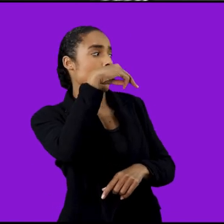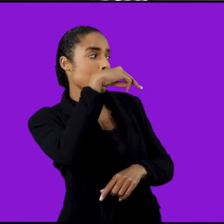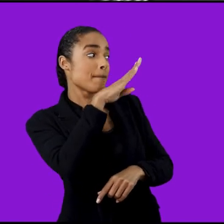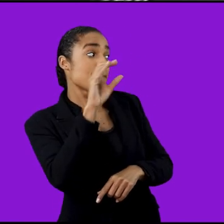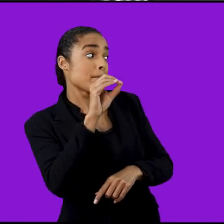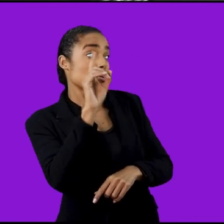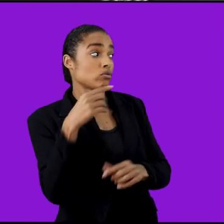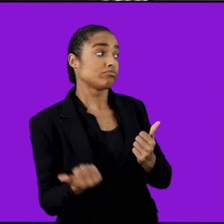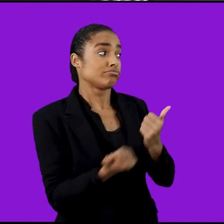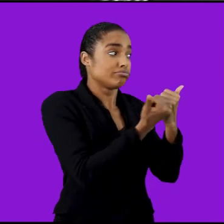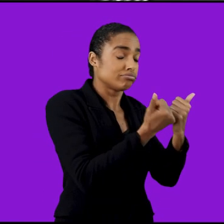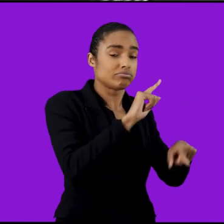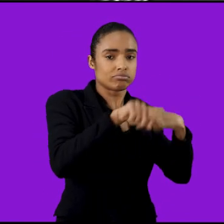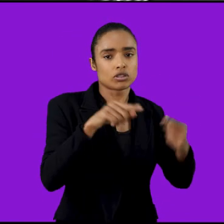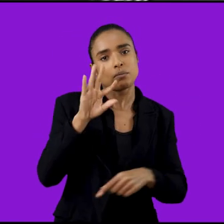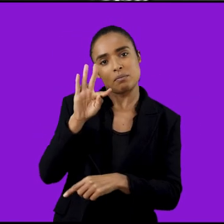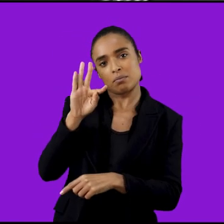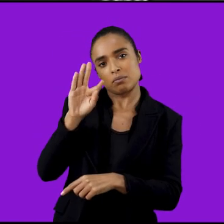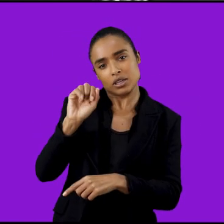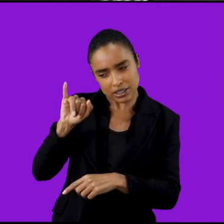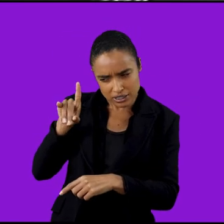o BO que substituiu. E depois foi o Thaide, né?